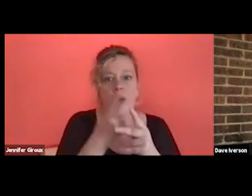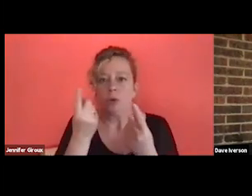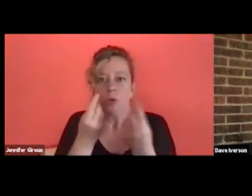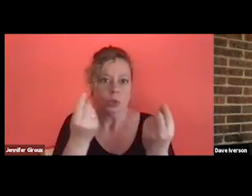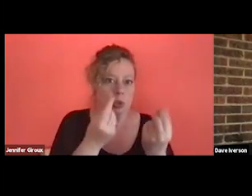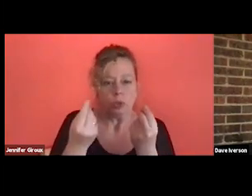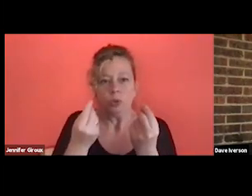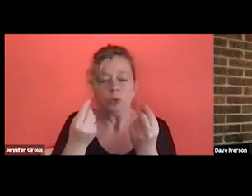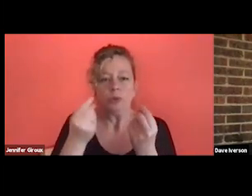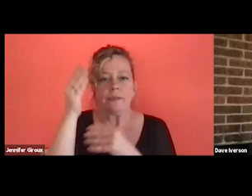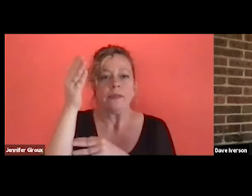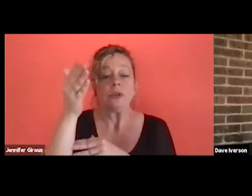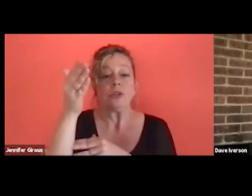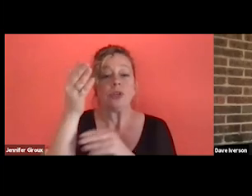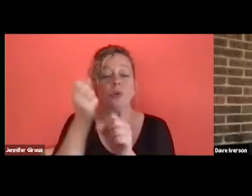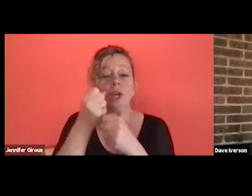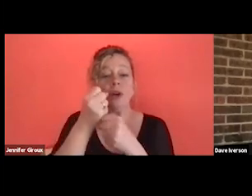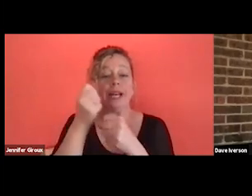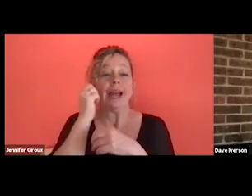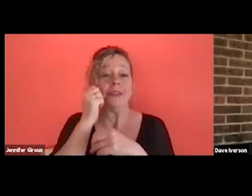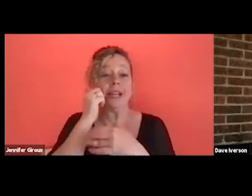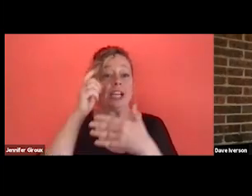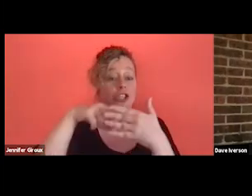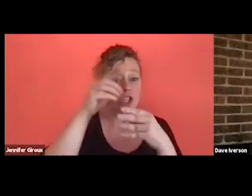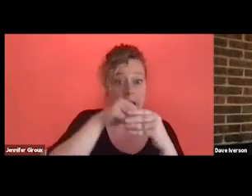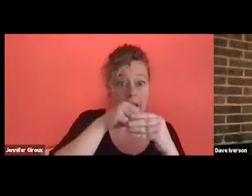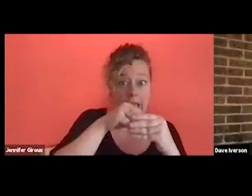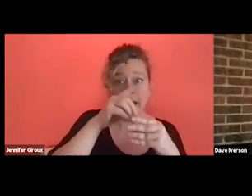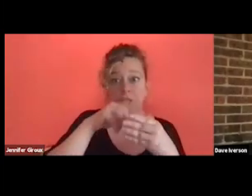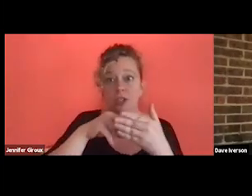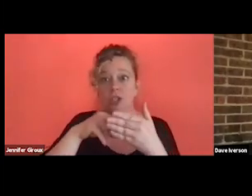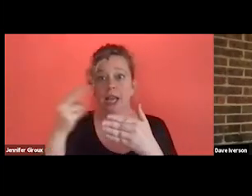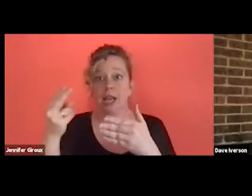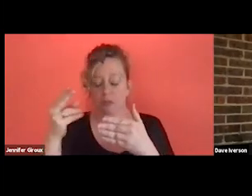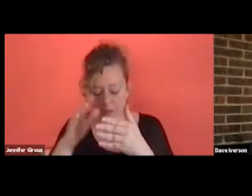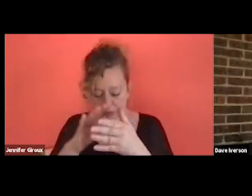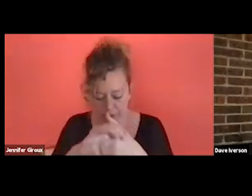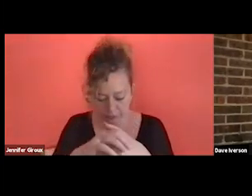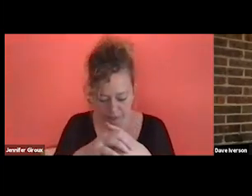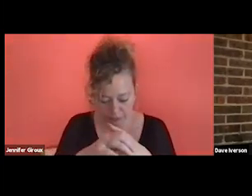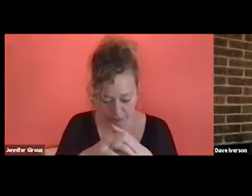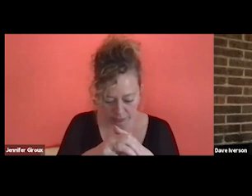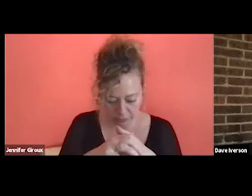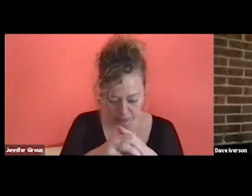Creamos reuniones diarias de registro y salida. Y esas habían sido invaluables. Hemos reducido la frecuencia de esas,